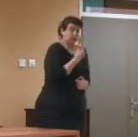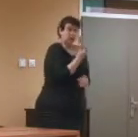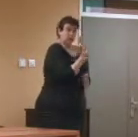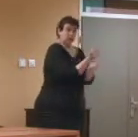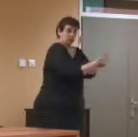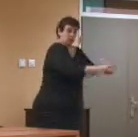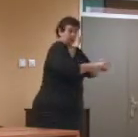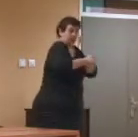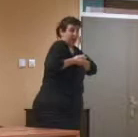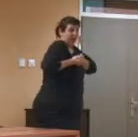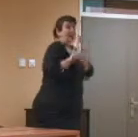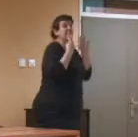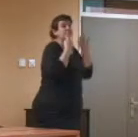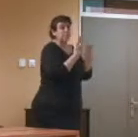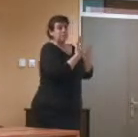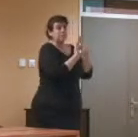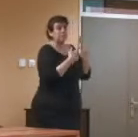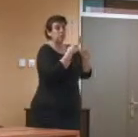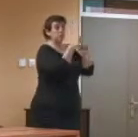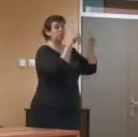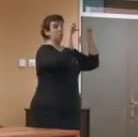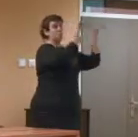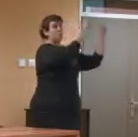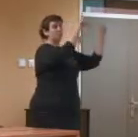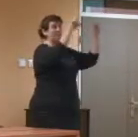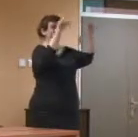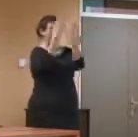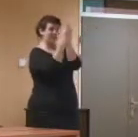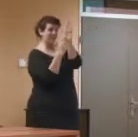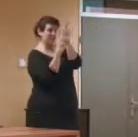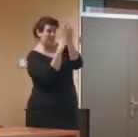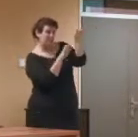7,5 millones y medio, por el tema de la colocación de pantallas por toda Valencia